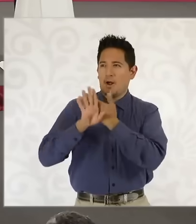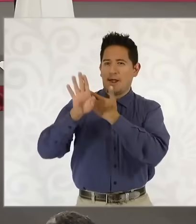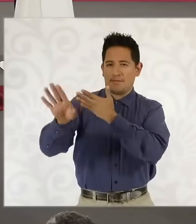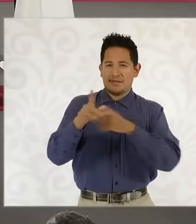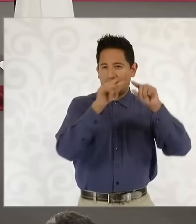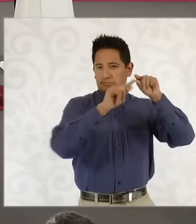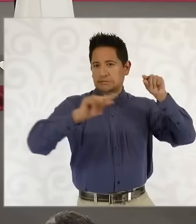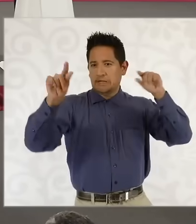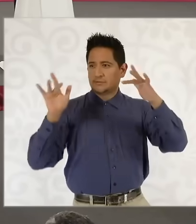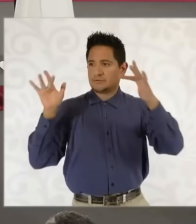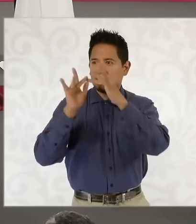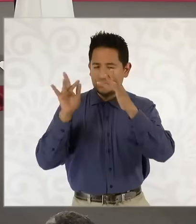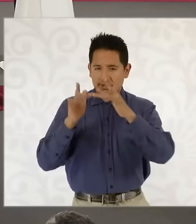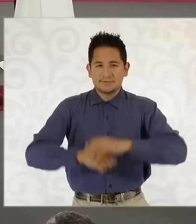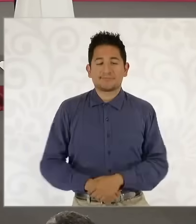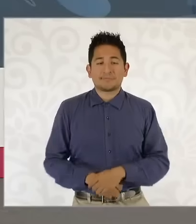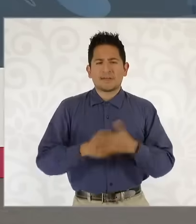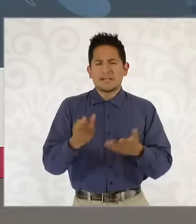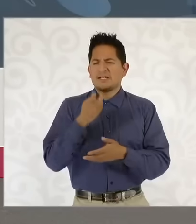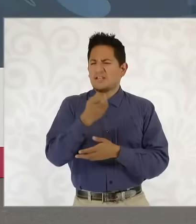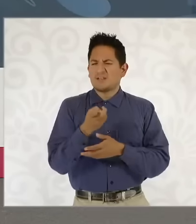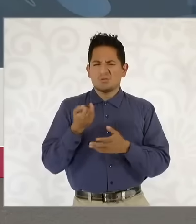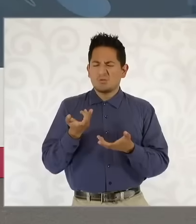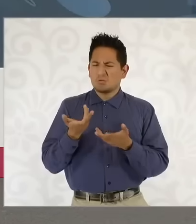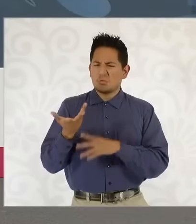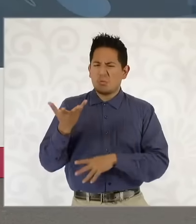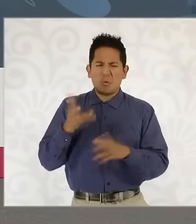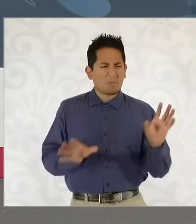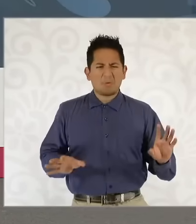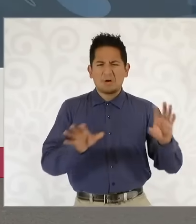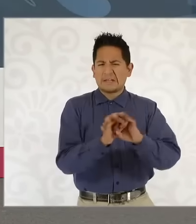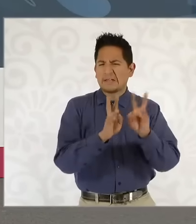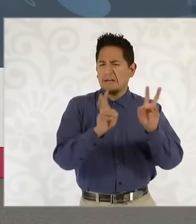que ver esto con nuestro plan de expansión? Eh, en algunas mañaneras anteriores habíamos hablado